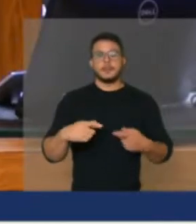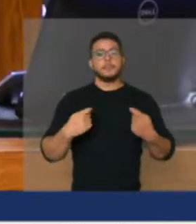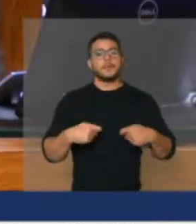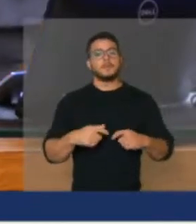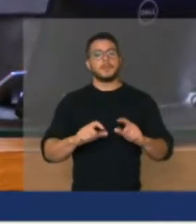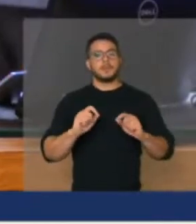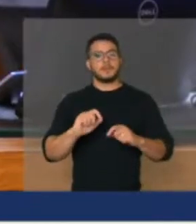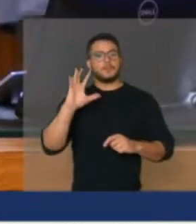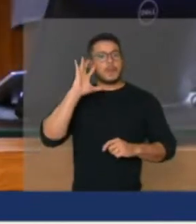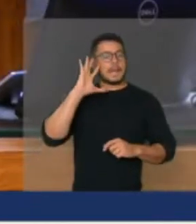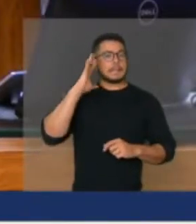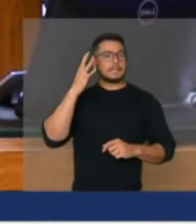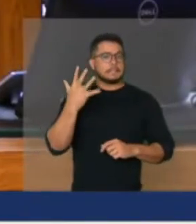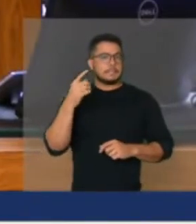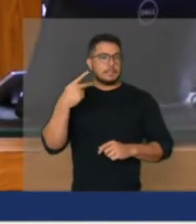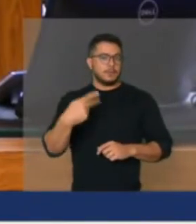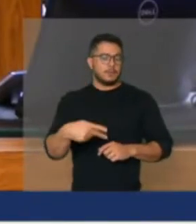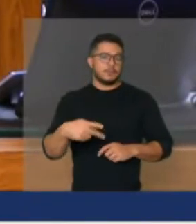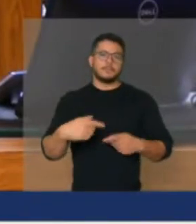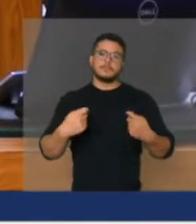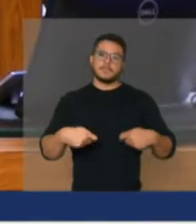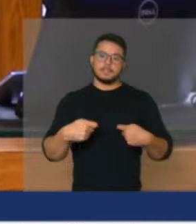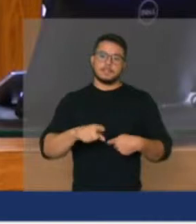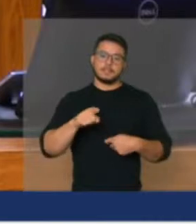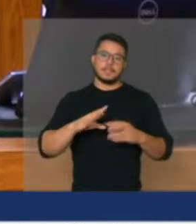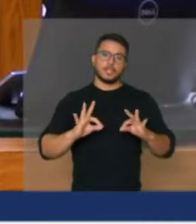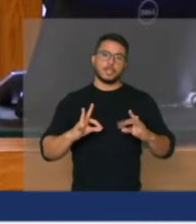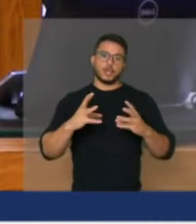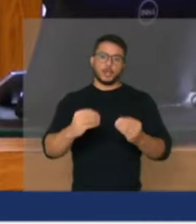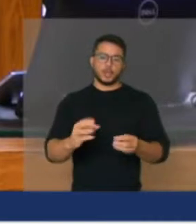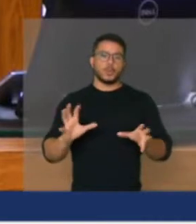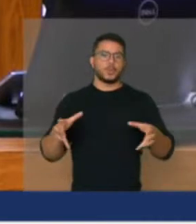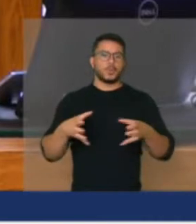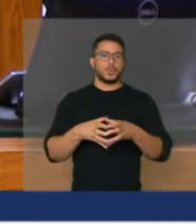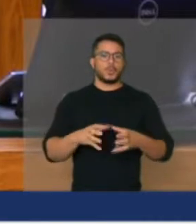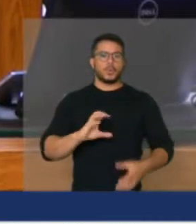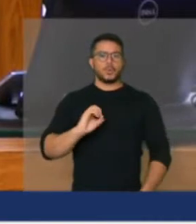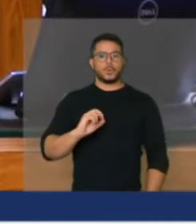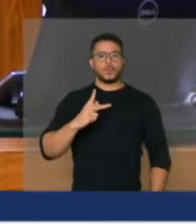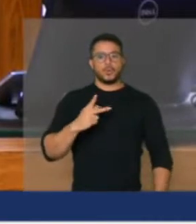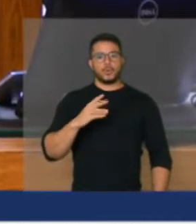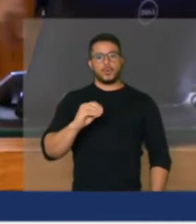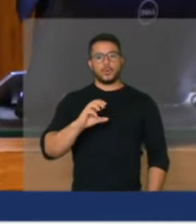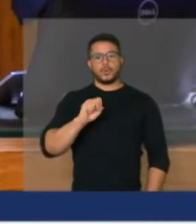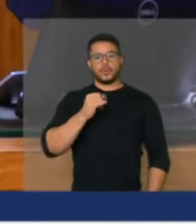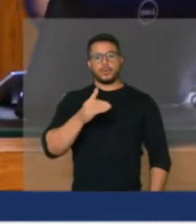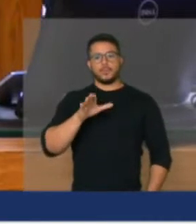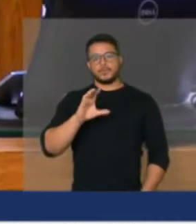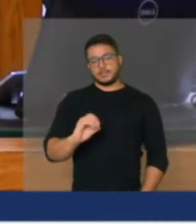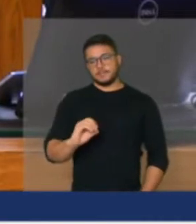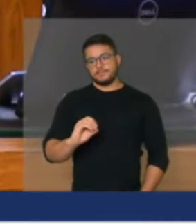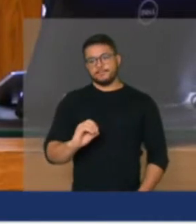OPOSIÇÃO, ACHO QUE PARA QUE A GENTE POSSA FAZER ESSA SINALIZAÇÃO, PRECISAMOS CONVERSAR ENTRE NÓS RAPIDAMENTE, SEGUNDO QUE ALGUÉM SENHOR PRESIDENTE, QUE